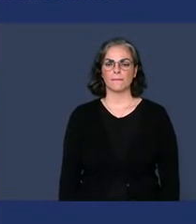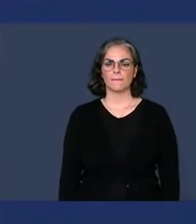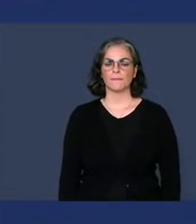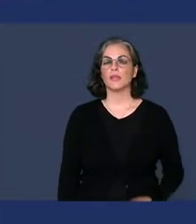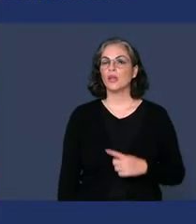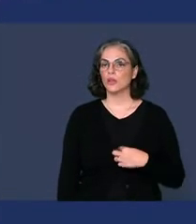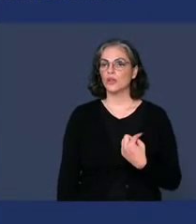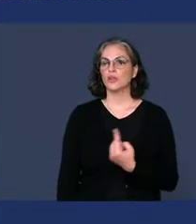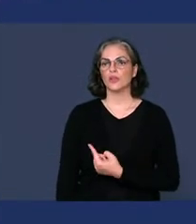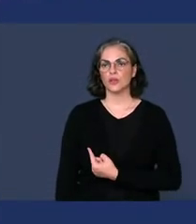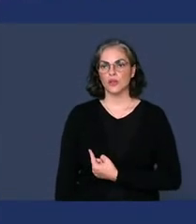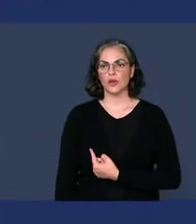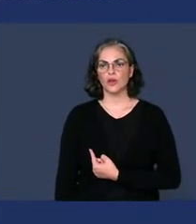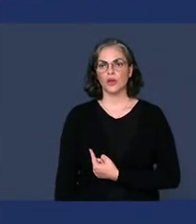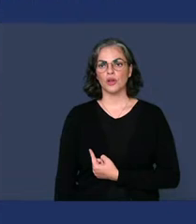DEPUTADA VIVI. -- [DEPUTADA]: NÓS DO